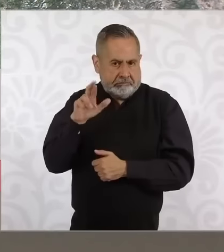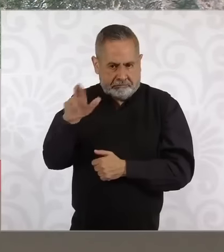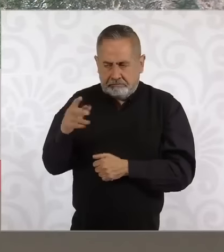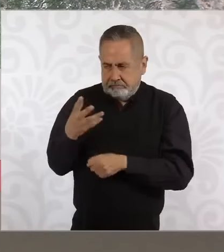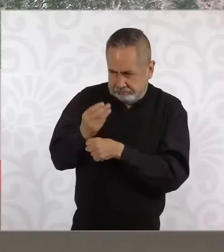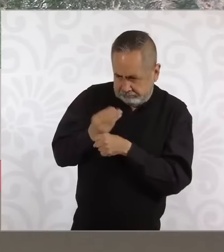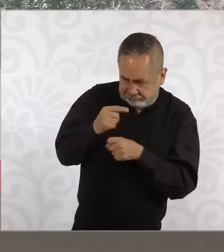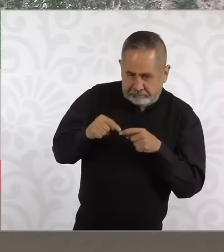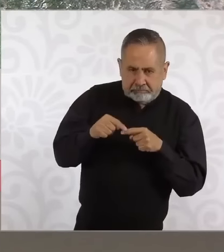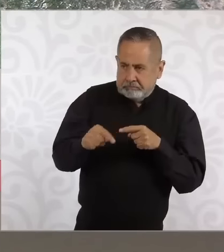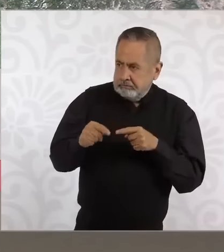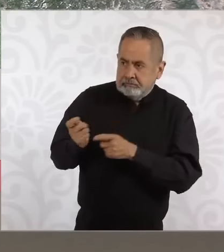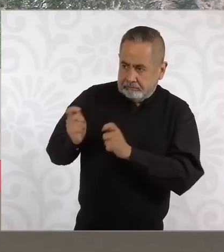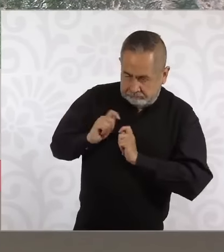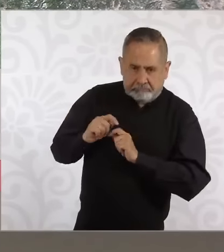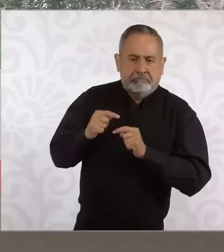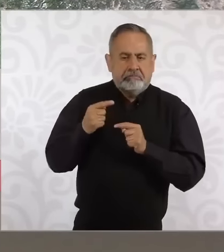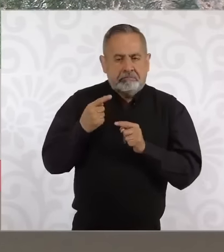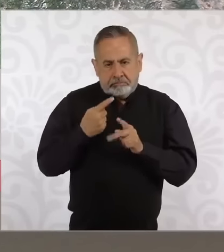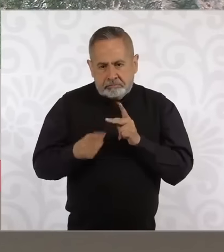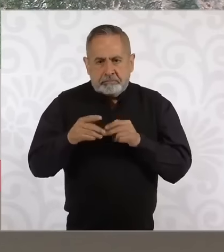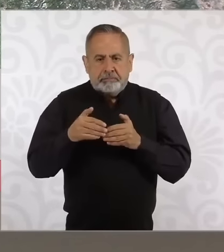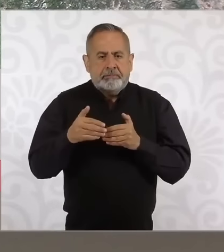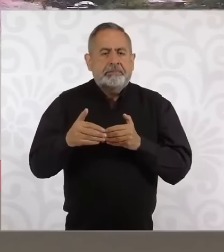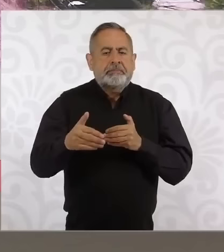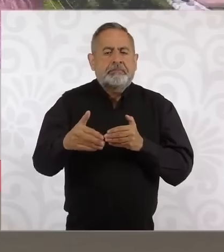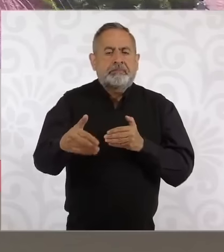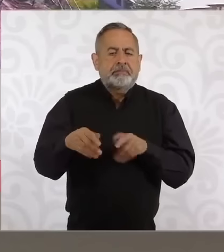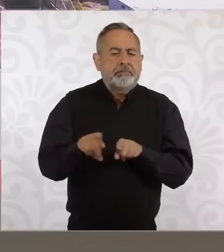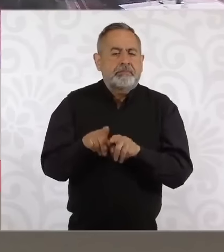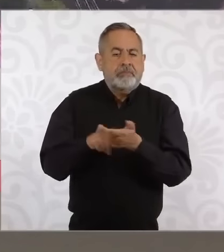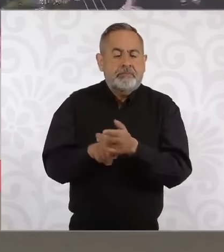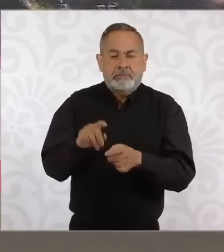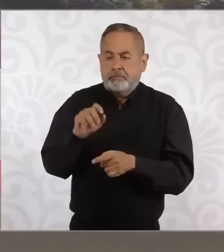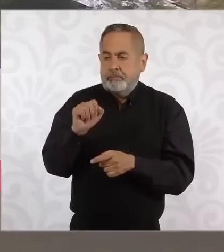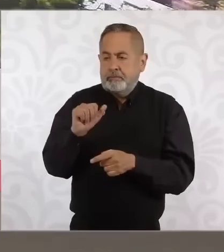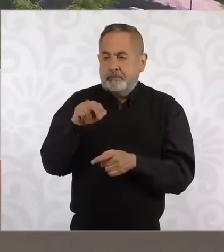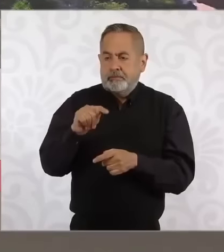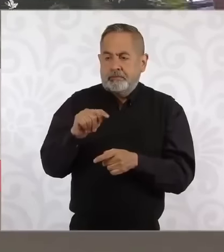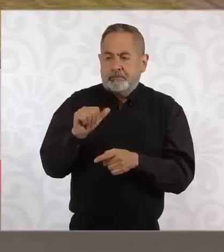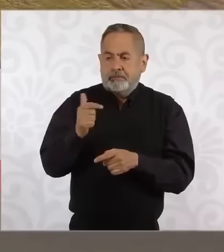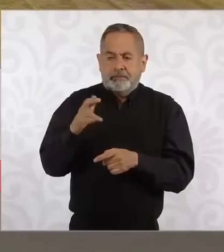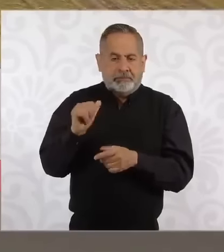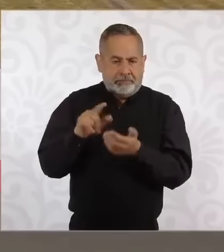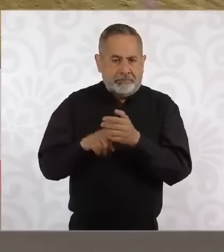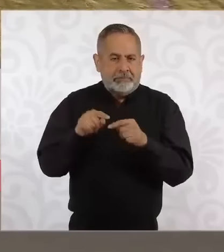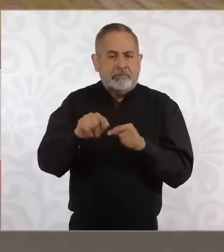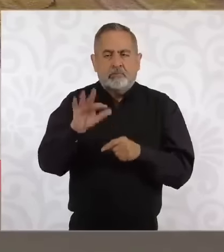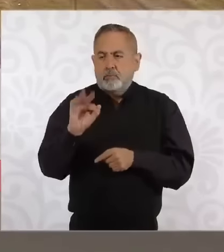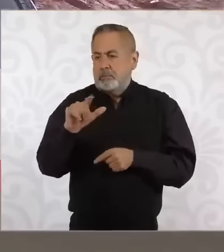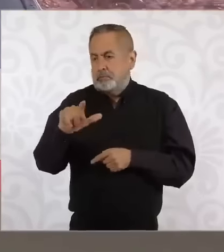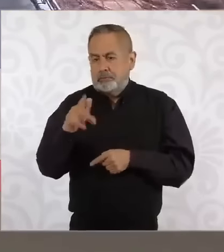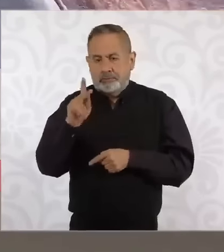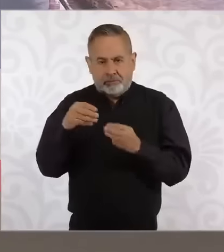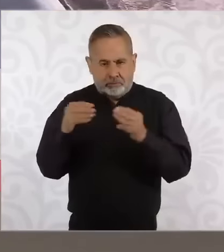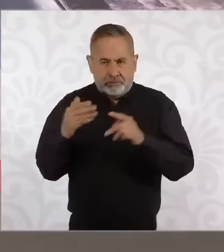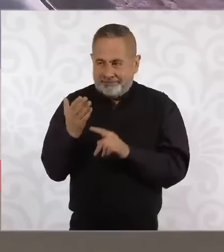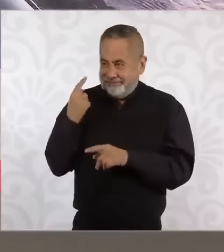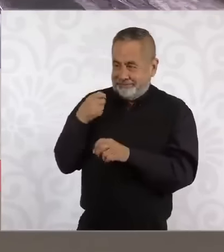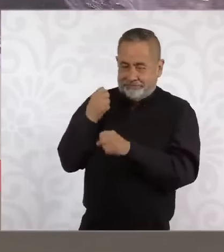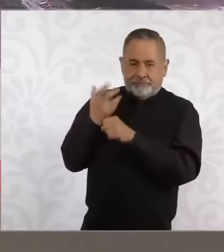continuaremos nosotros haciendo desde Santa Grecia Rosario, 47 km. El año pasado se hicieron 10 y